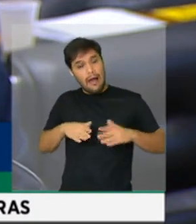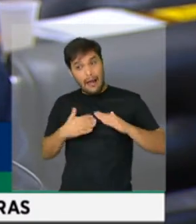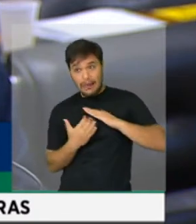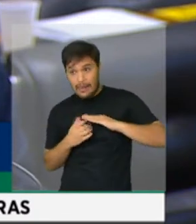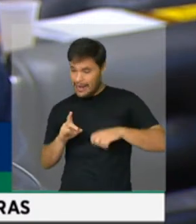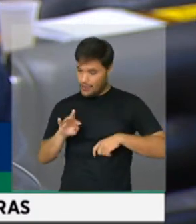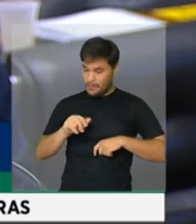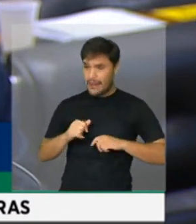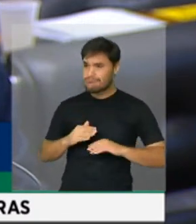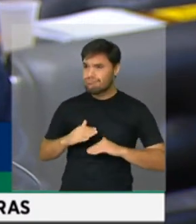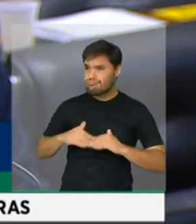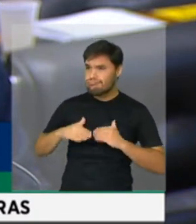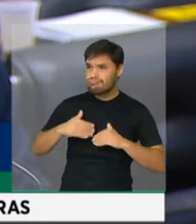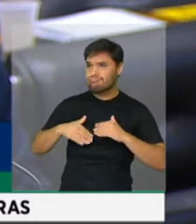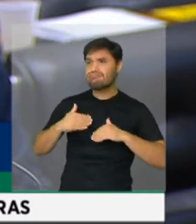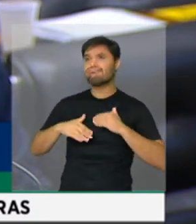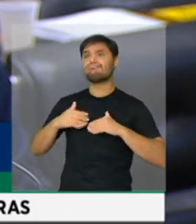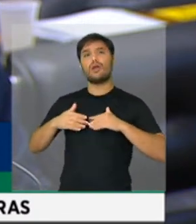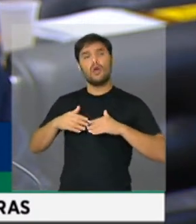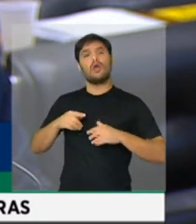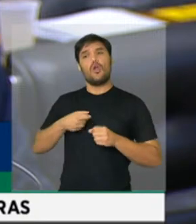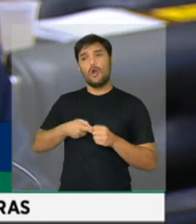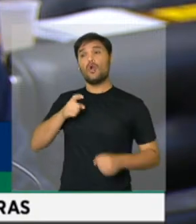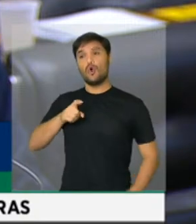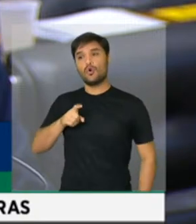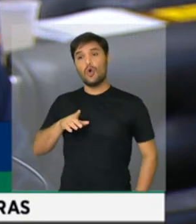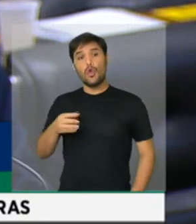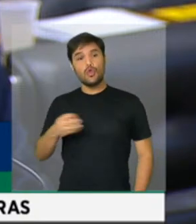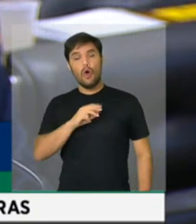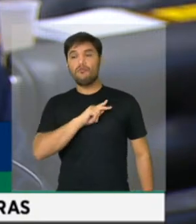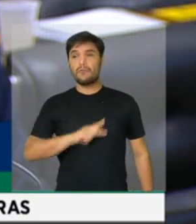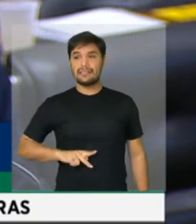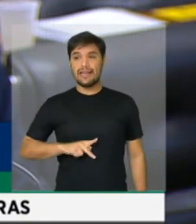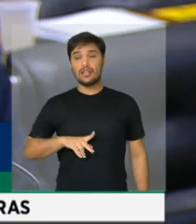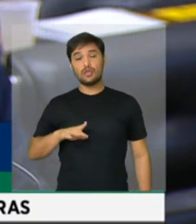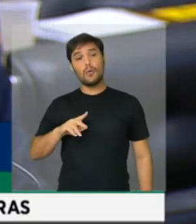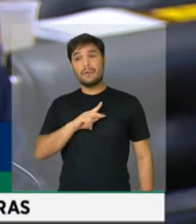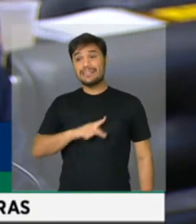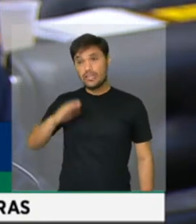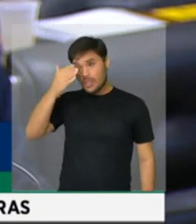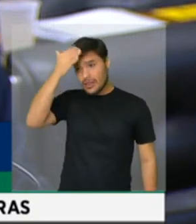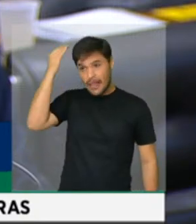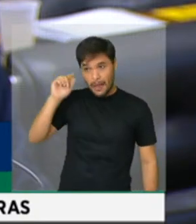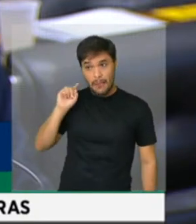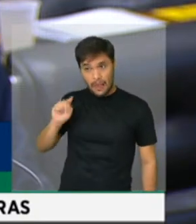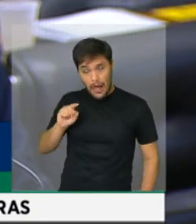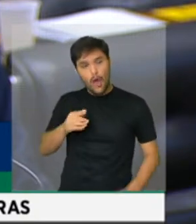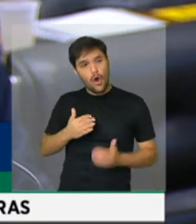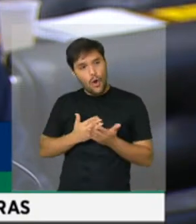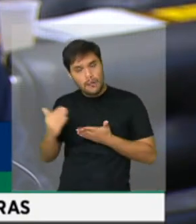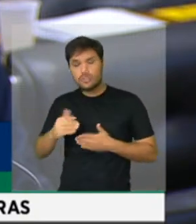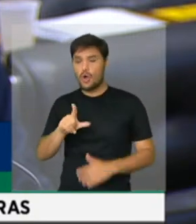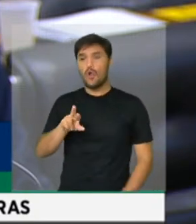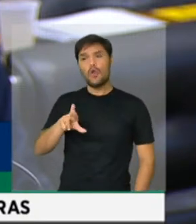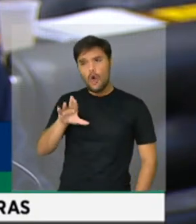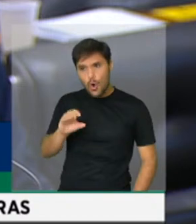UMA GUINADA E PASSOU A DAR LUCRO, SR. PRESIDENTE, COM A NOMEAÇÃO DO NOVO PRESIDENTE NO GOVERNO TEMER, E DE LÁ PRA CÁ REALMENTE ELA TEM